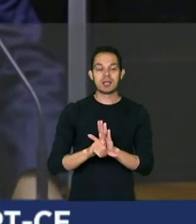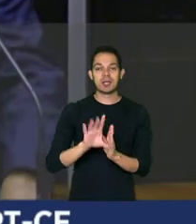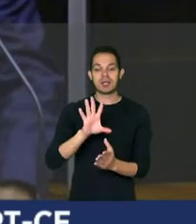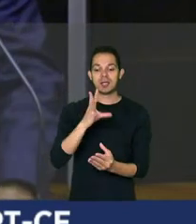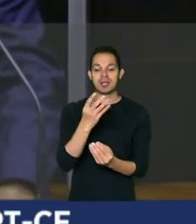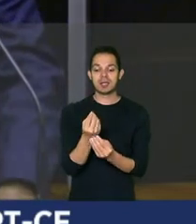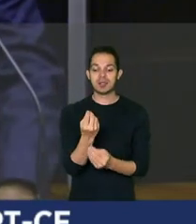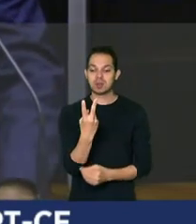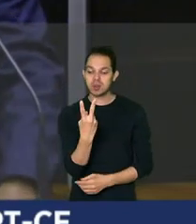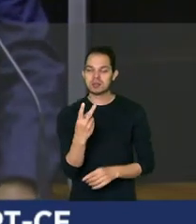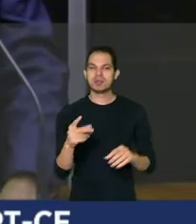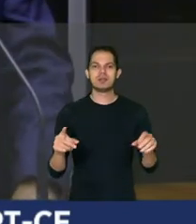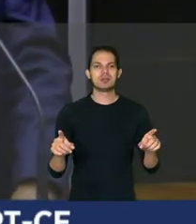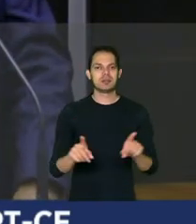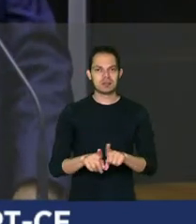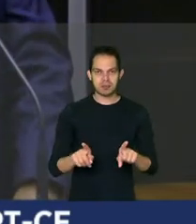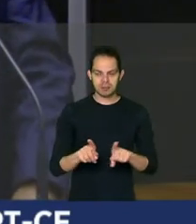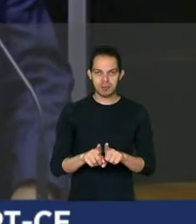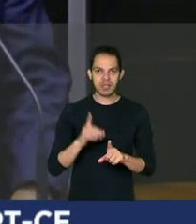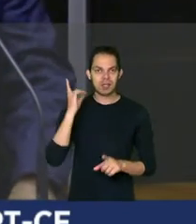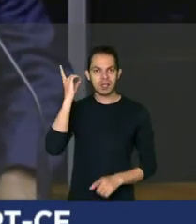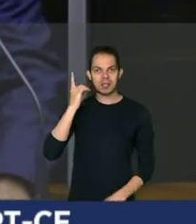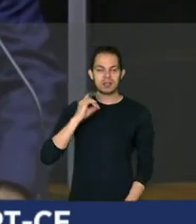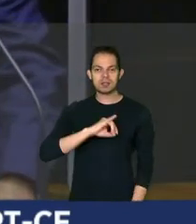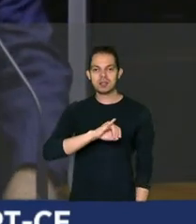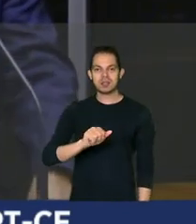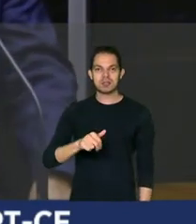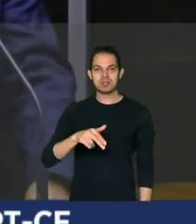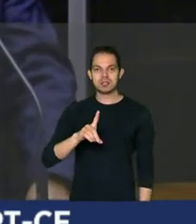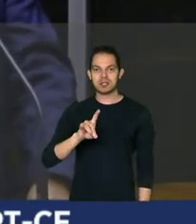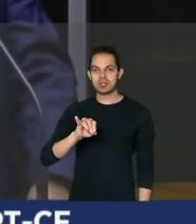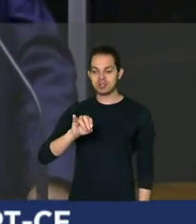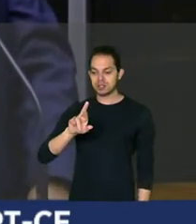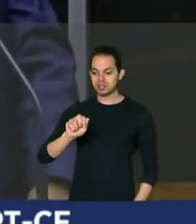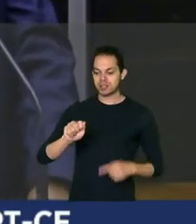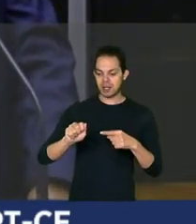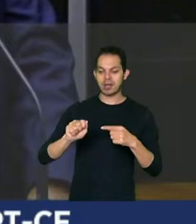UNANIMIDADE. COMO É A LEI AUDI BLANCO 2, A LAB 2 QUE TAMBÉM A DEPUTADA JANDIRA ESTÁ RELATANDO QUE DEVERÁ